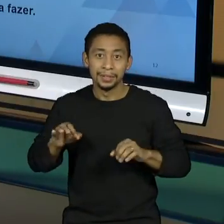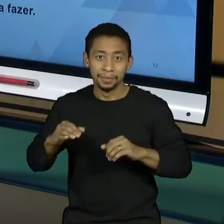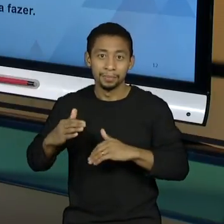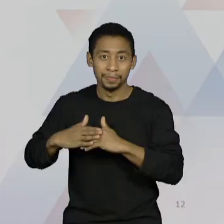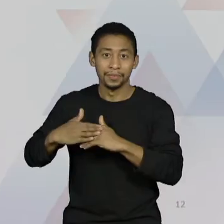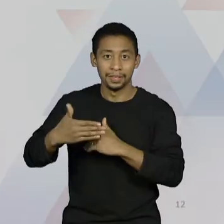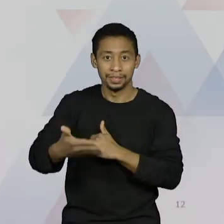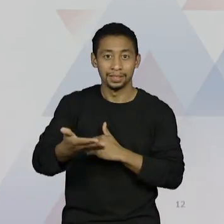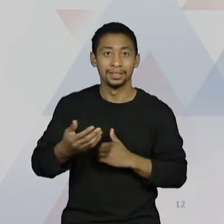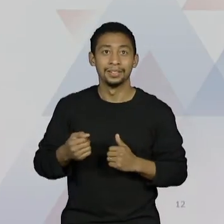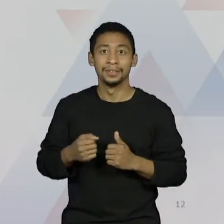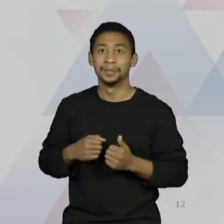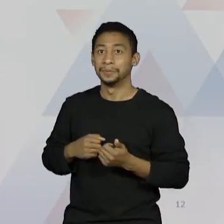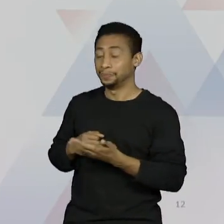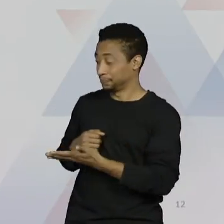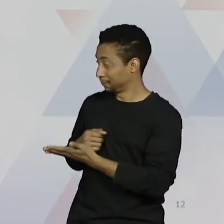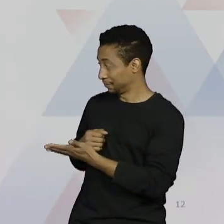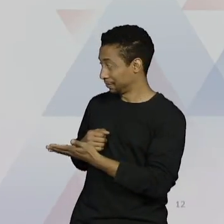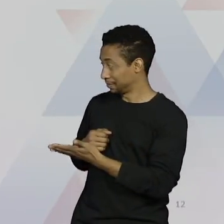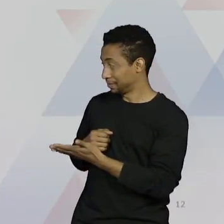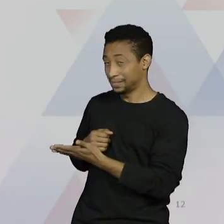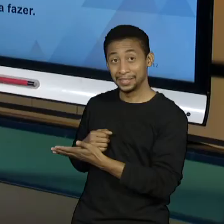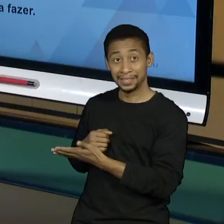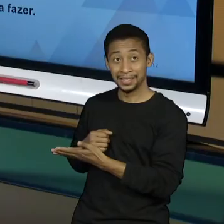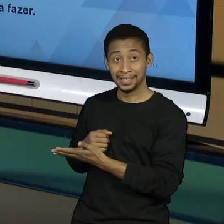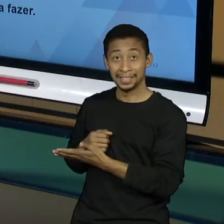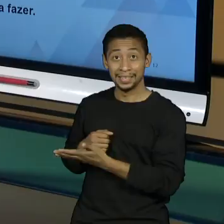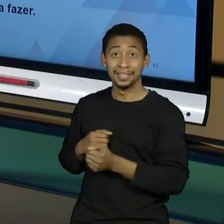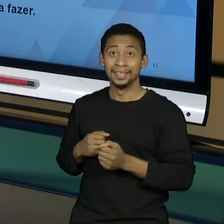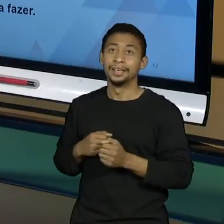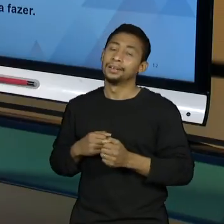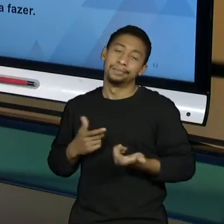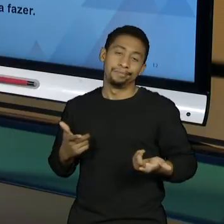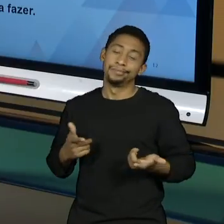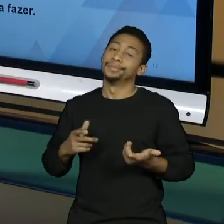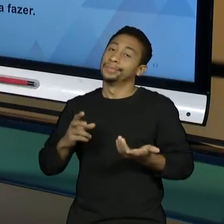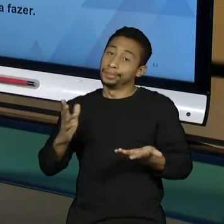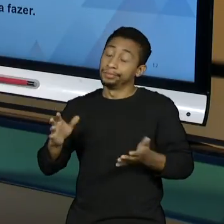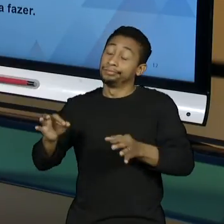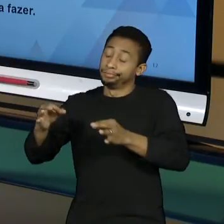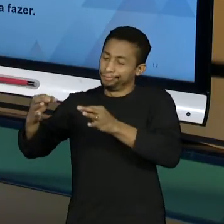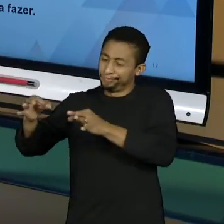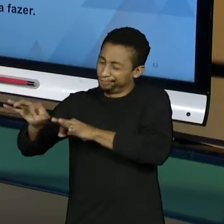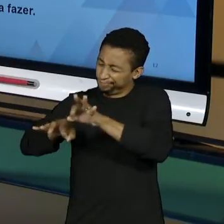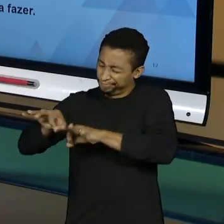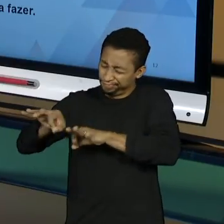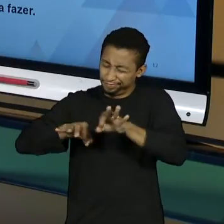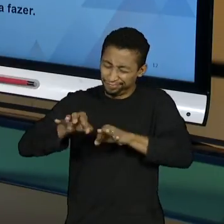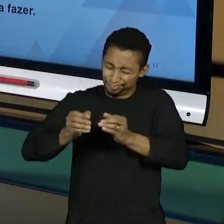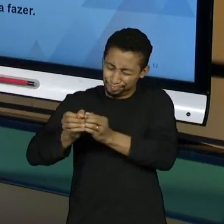"SEMPRE TEMOS MUITAS COISAS A FAZER", SEMPRE! ENTÃO O TEMPO É CURTO E A GENTE TEM MUITA COISA PARA FAZER. ENTÃO ESSA É UMA AVALIAÇÃO MUITO